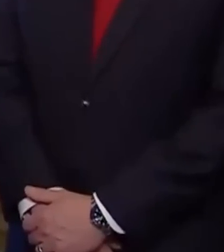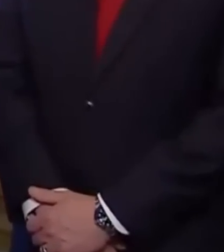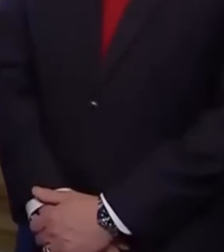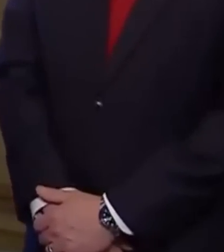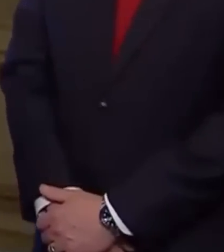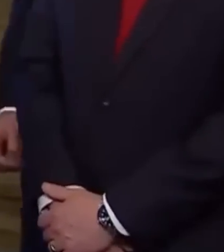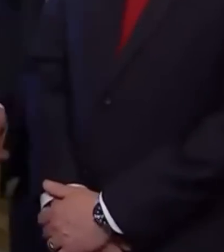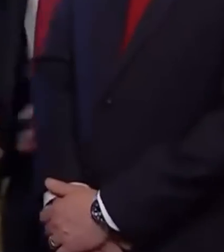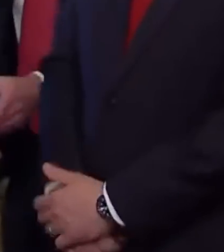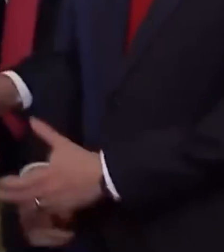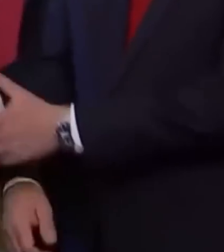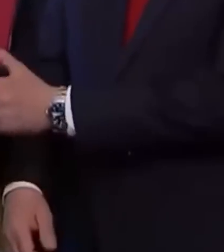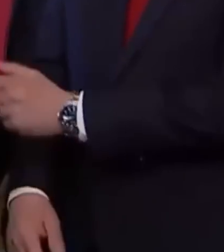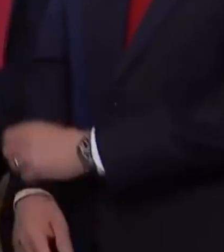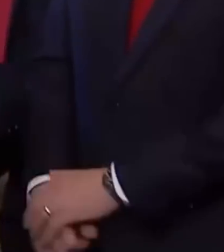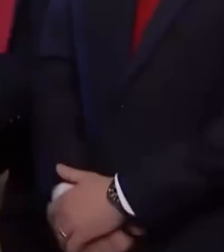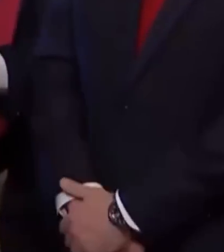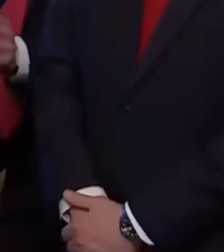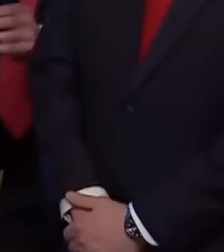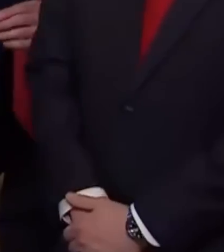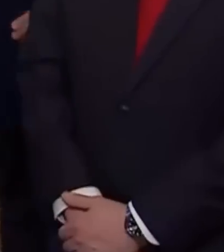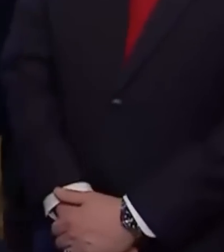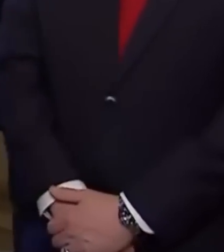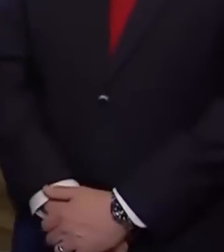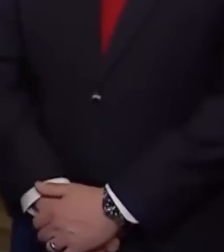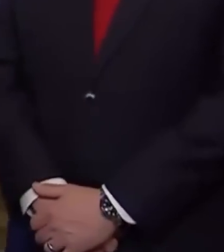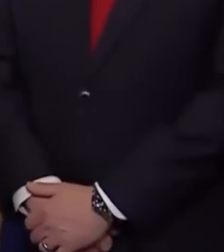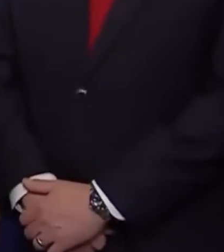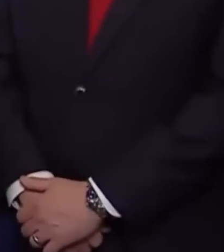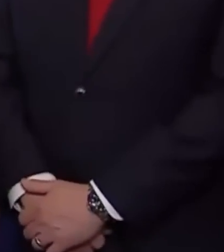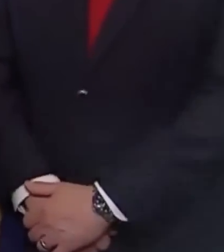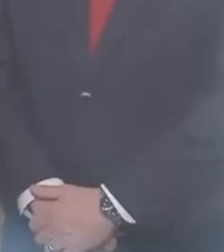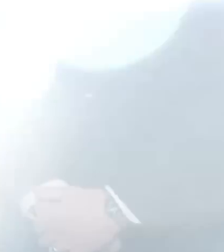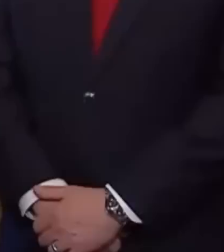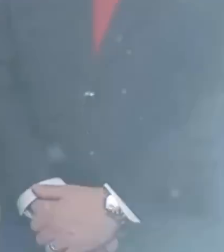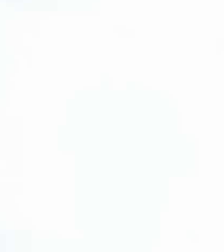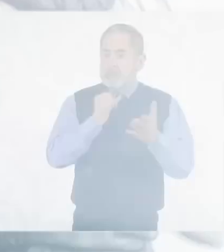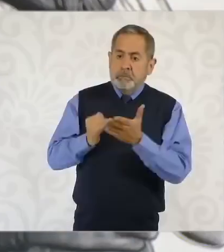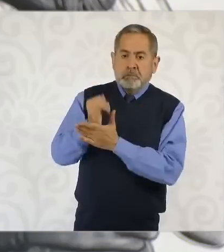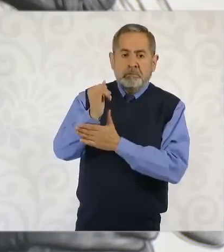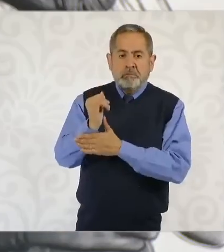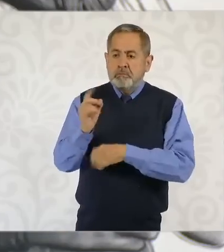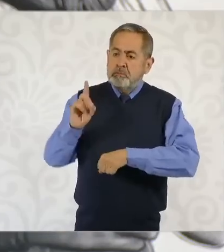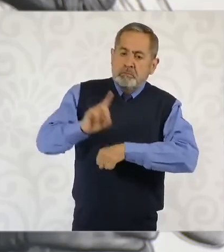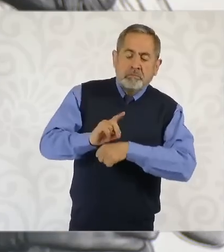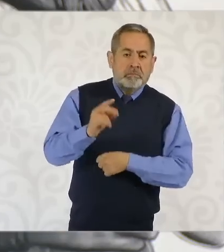no queremos entrar a una guerra comercial eso solo afecta a la gente fue lo que dijo la presidenta de